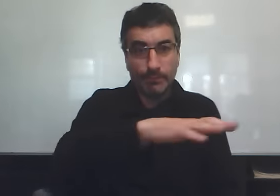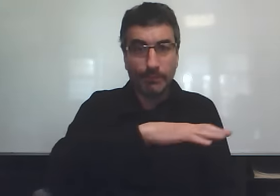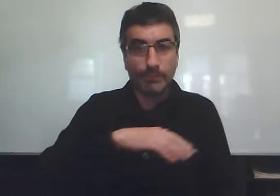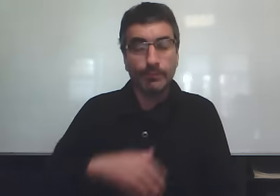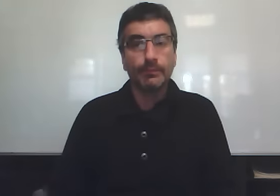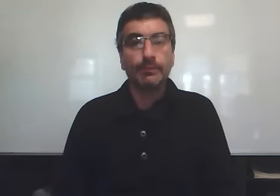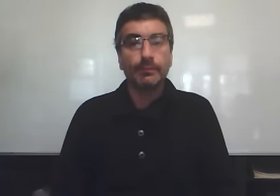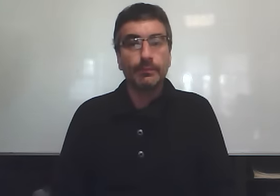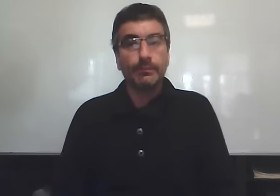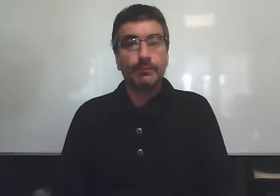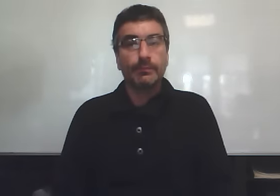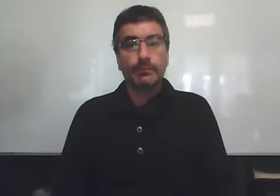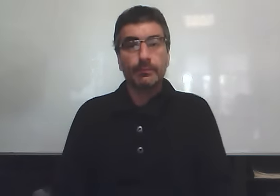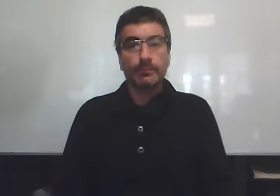Sous-titres incrustés par Pixelc@m multimédia